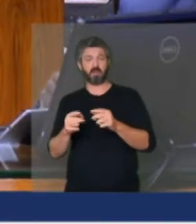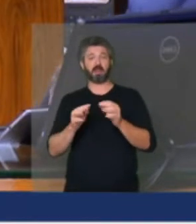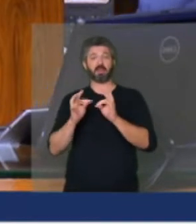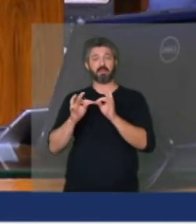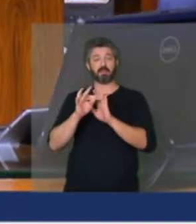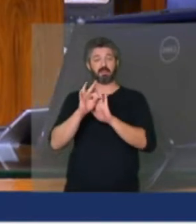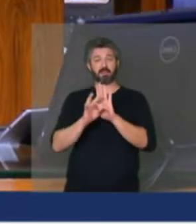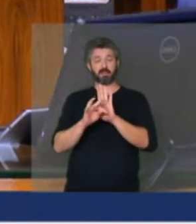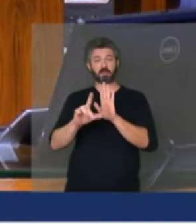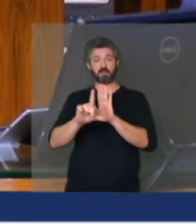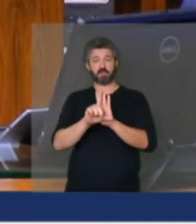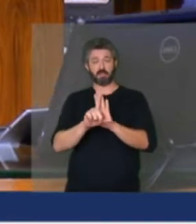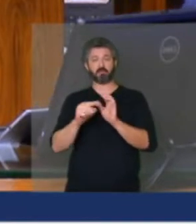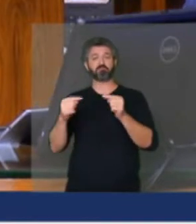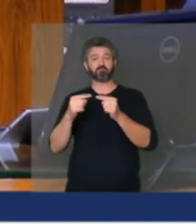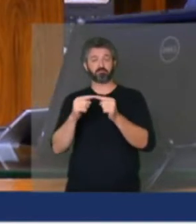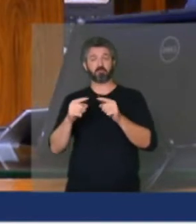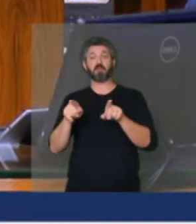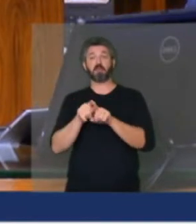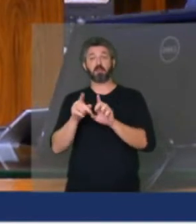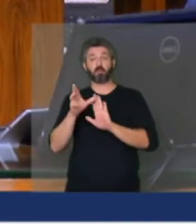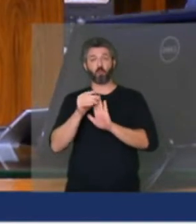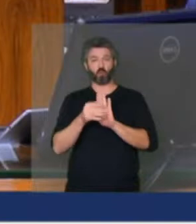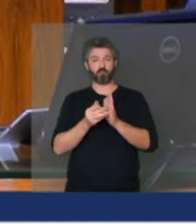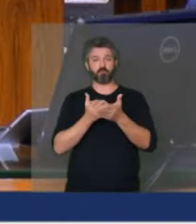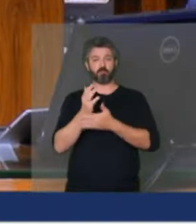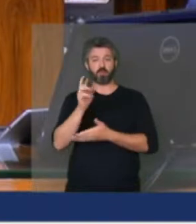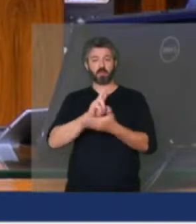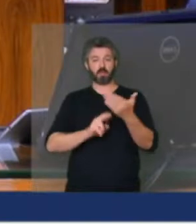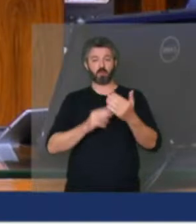CONSTITUCIONALIDADE, JURIDICIDADE, TÉCNICA LEGISLATIVA E NO MÉRITO PELA APROVAÇÃO. RELATOR É O